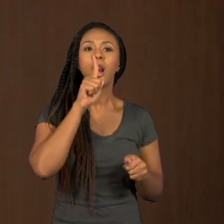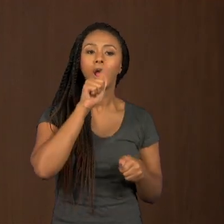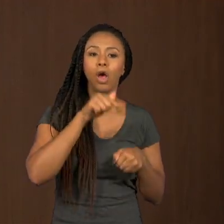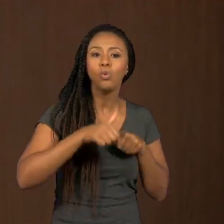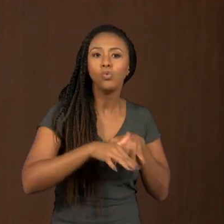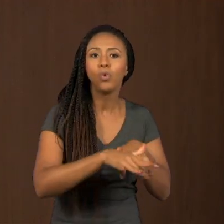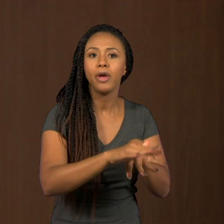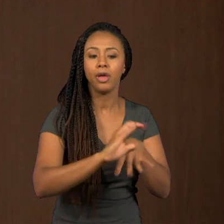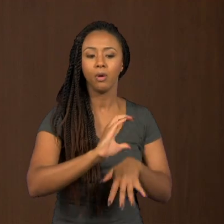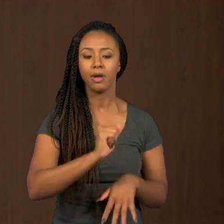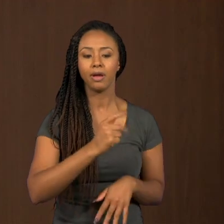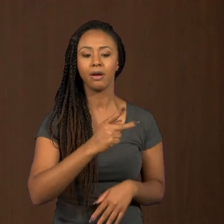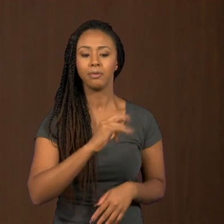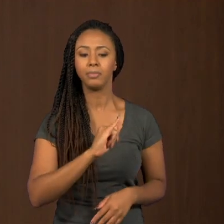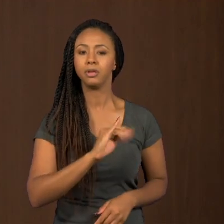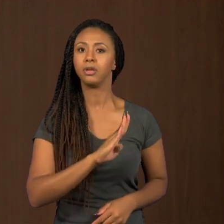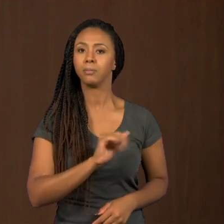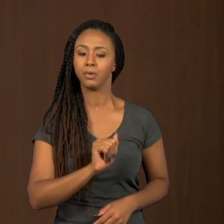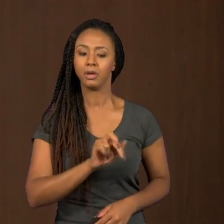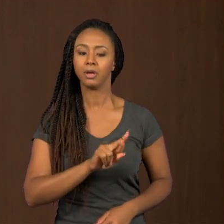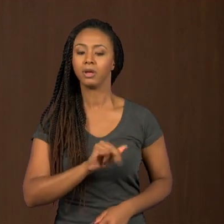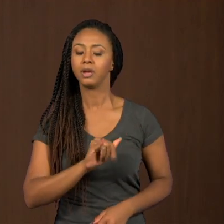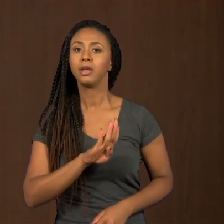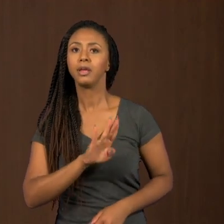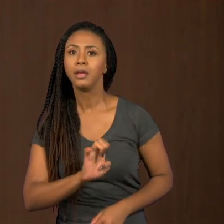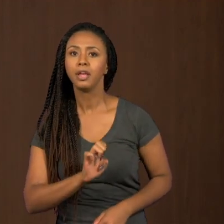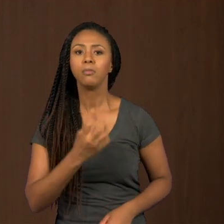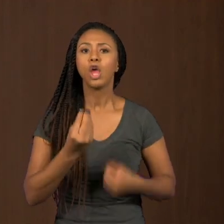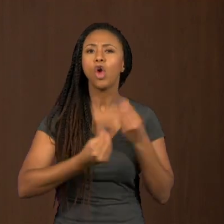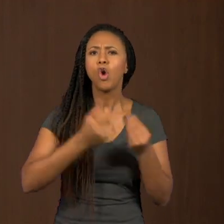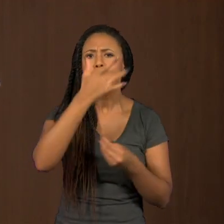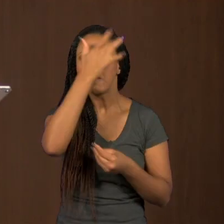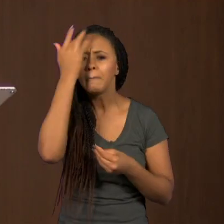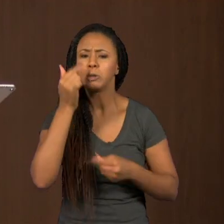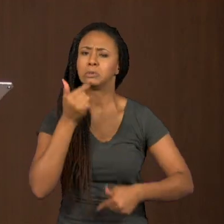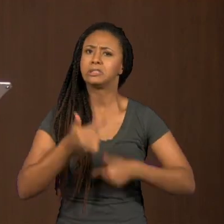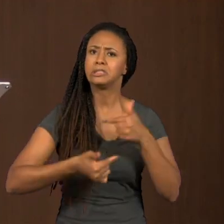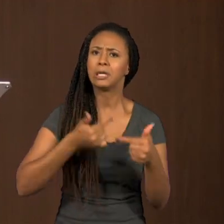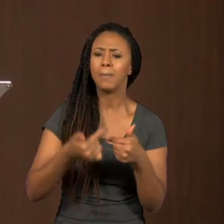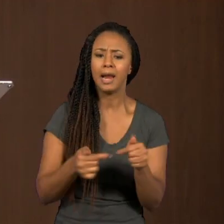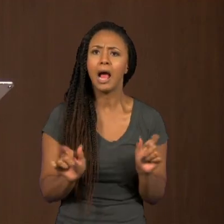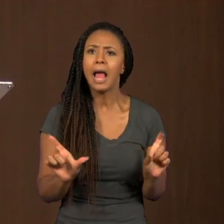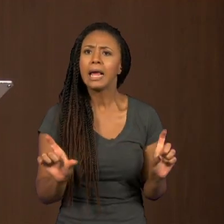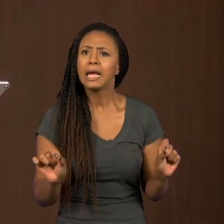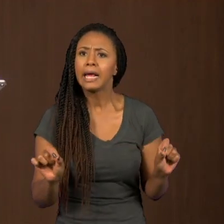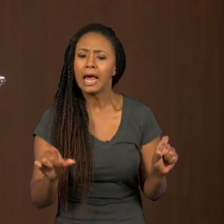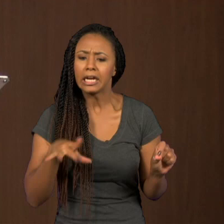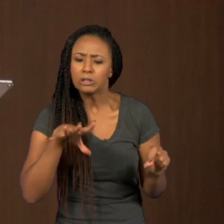VIVE À SUA MARGEM, QUE VIVE DE CATAR CARANGUEJO, QUE VIVE MERGULHADO NO MANGUE, OU ENTÃO AQUELE